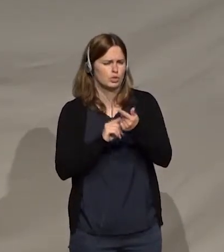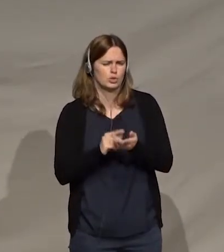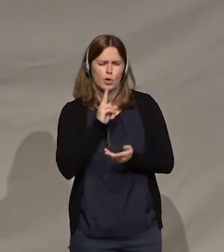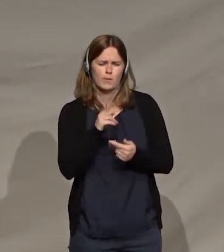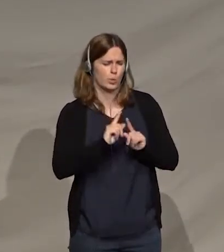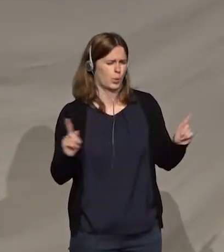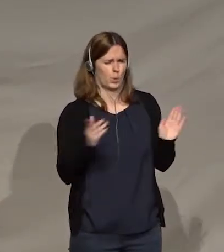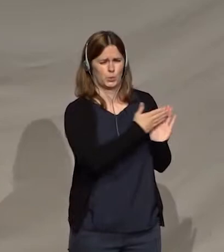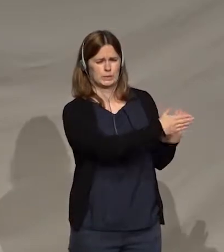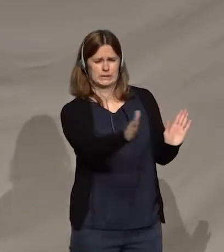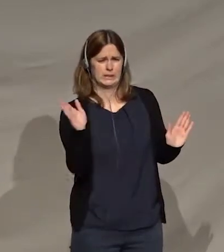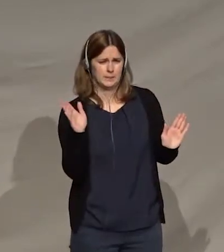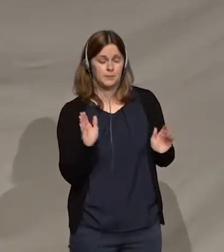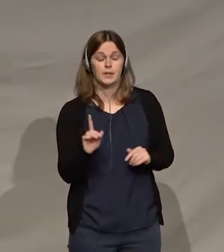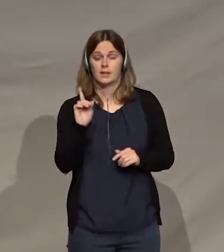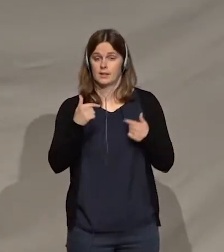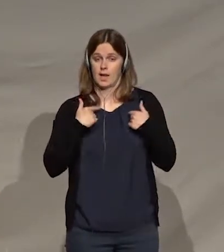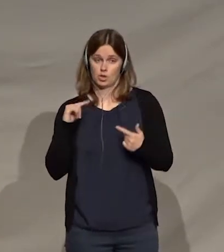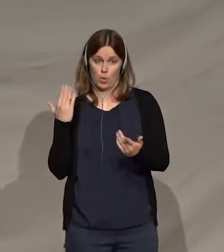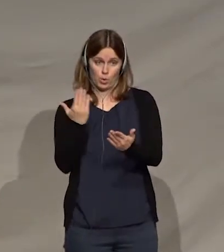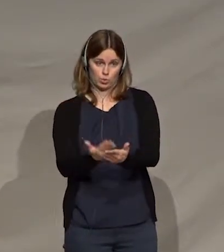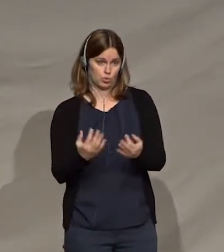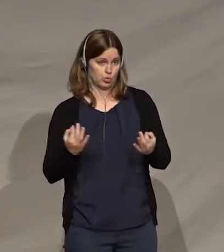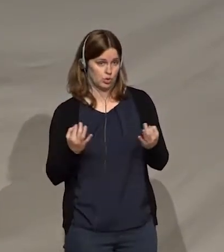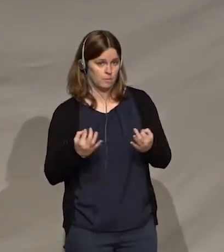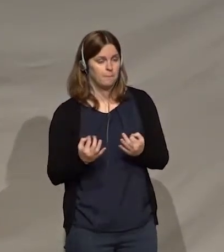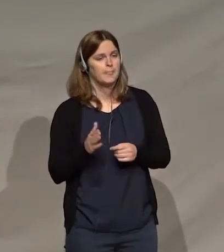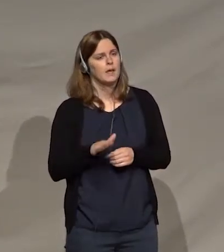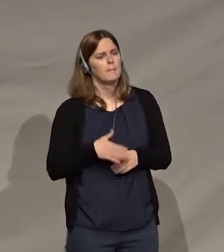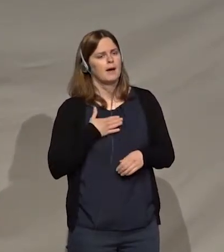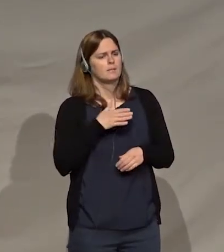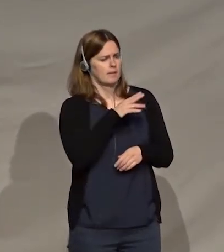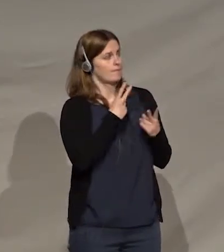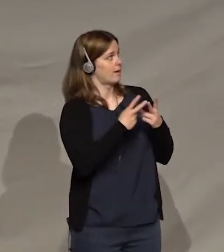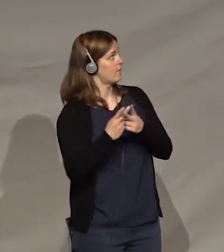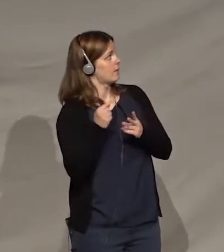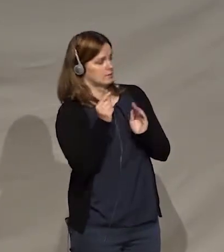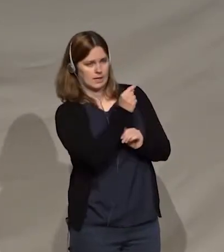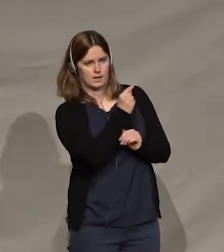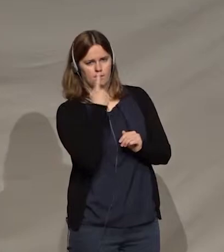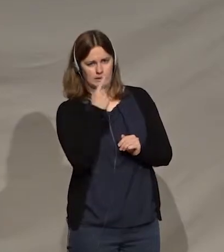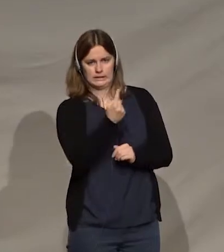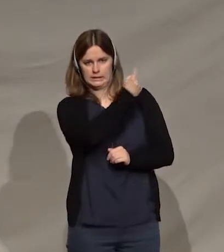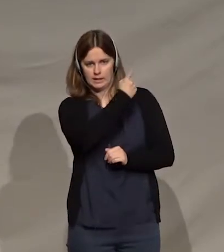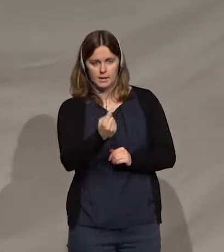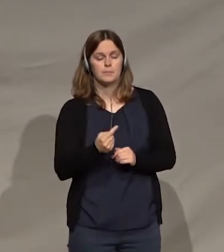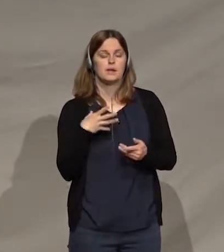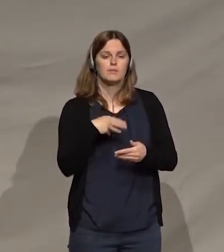a uvidíte nahoře řadu vlajek, kde si můžete zvolit preferovaný jazyk rozhraní.